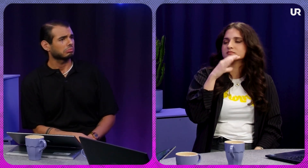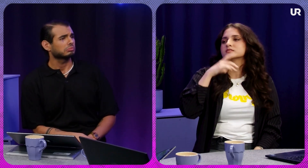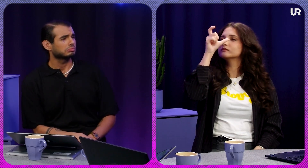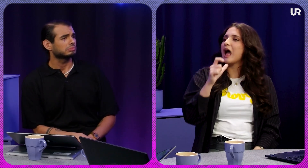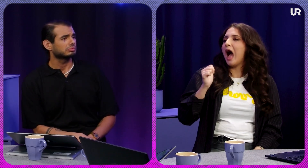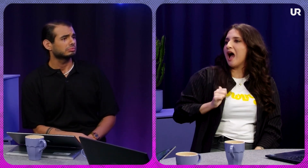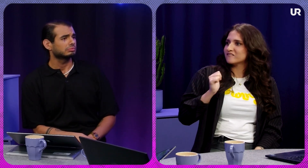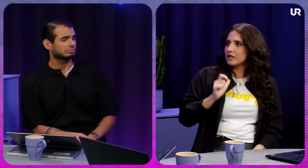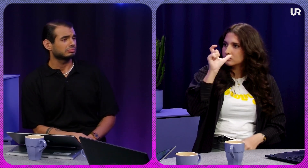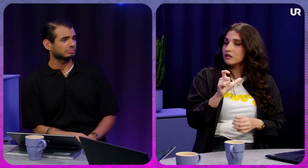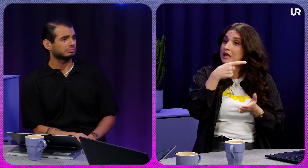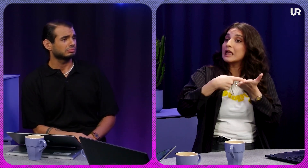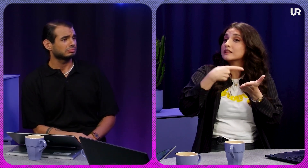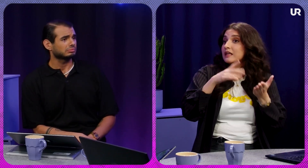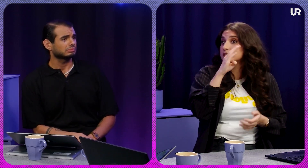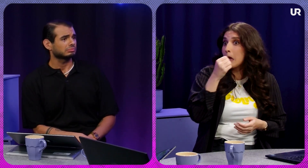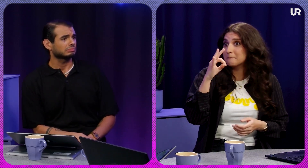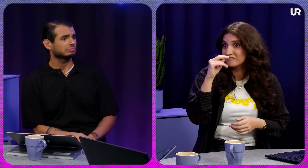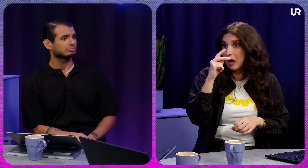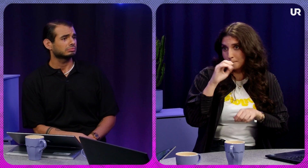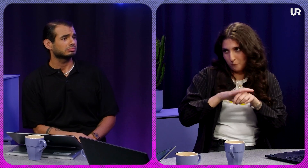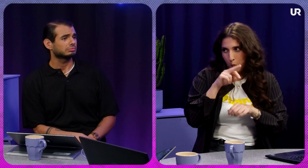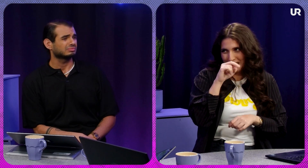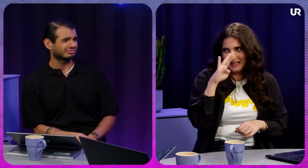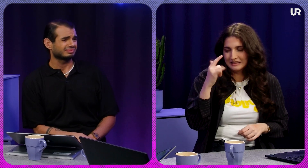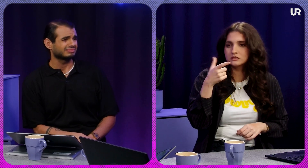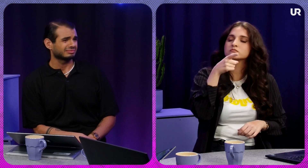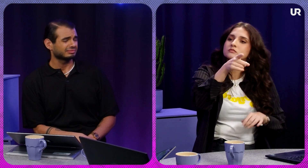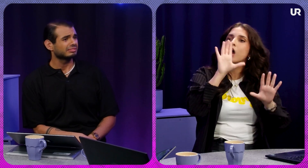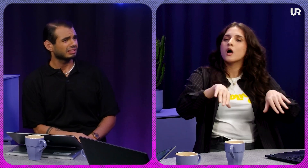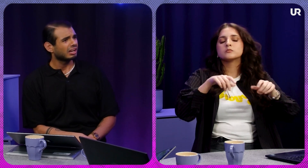Jessica: Det fanns en användare på Reddit som kallade sig Deepfake,-